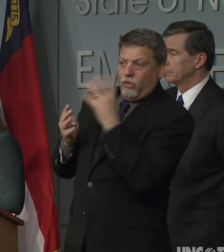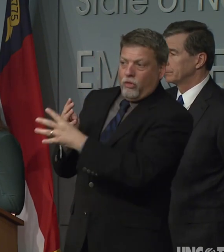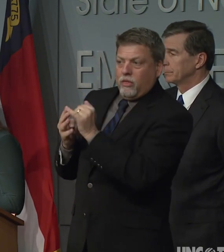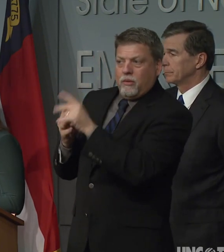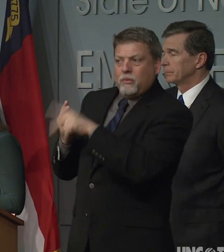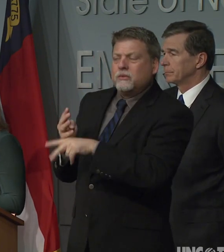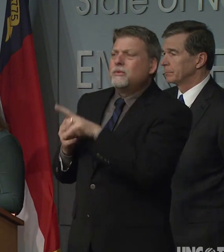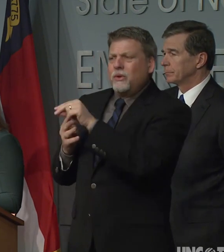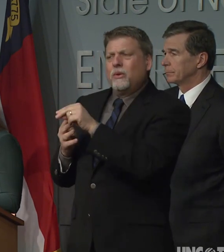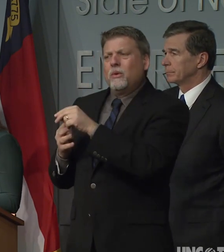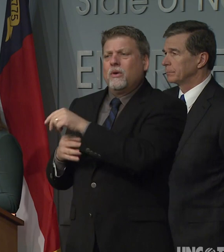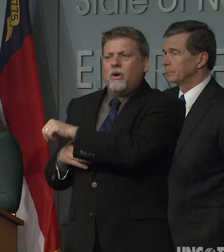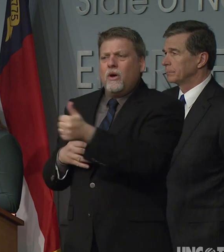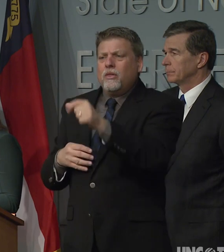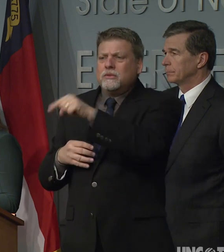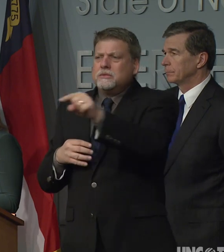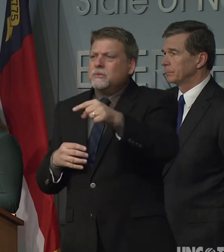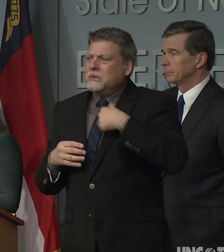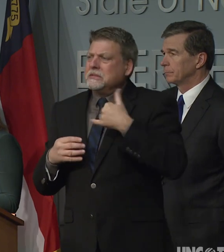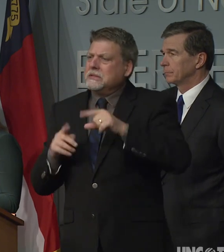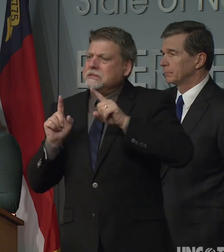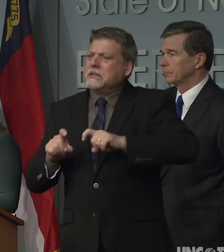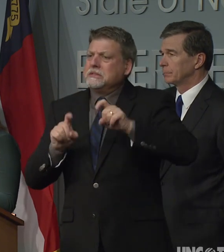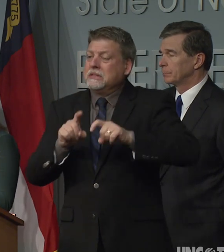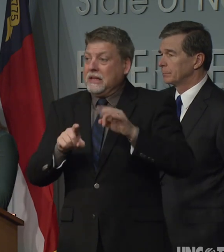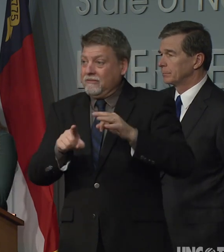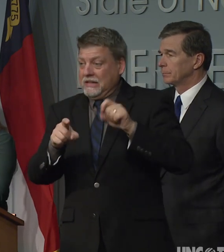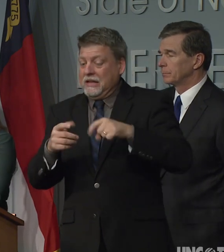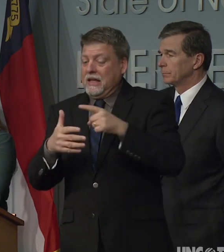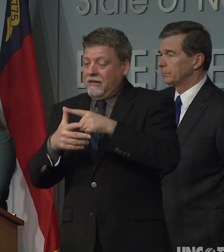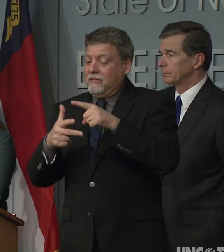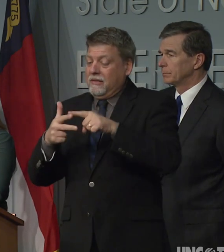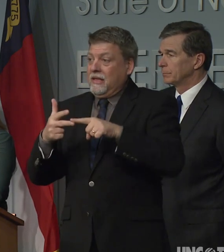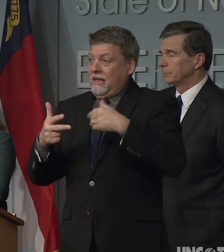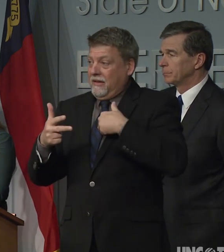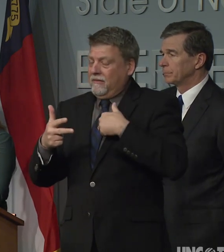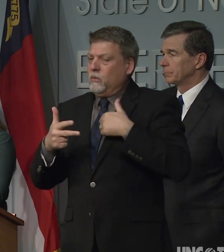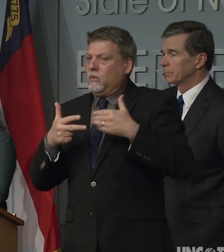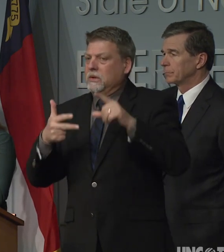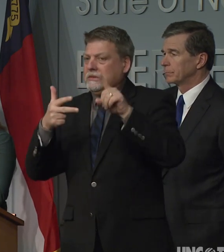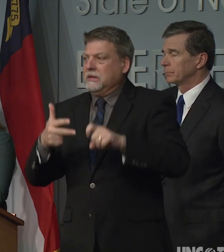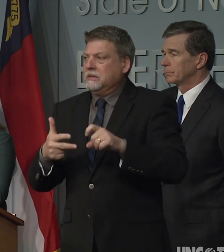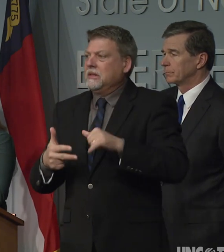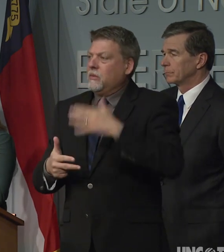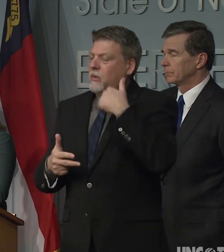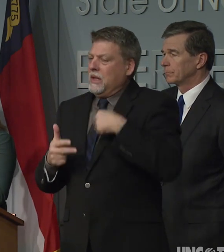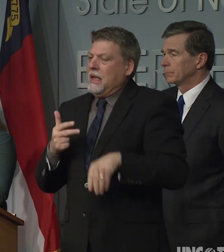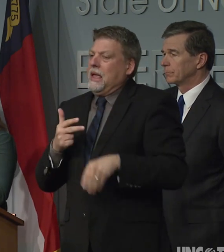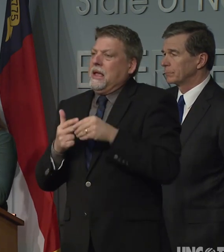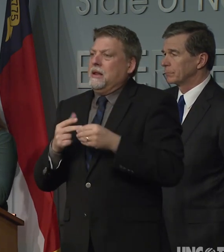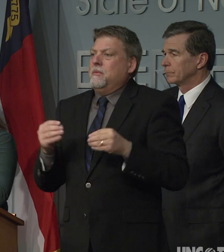queremos estar al pendiente continuar hacerle las pruebas a las personas y basándonos en estos criterios y es por eso